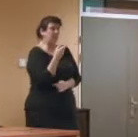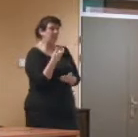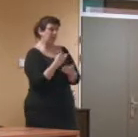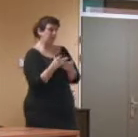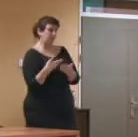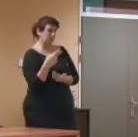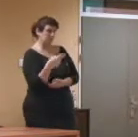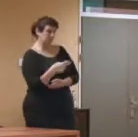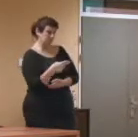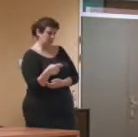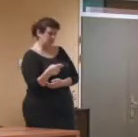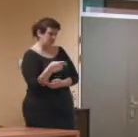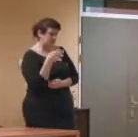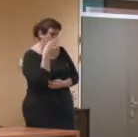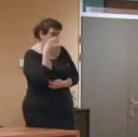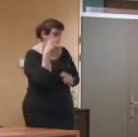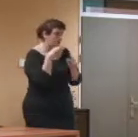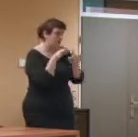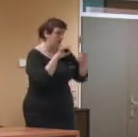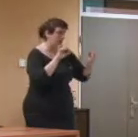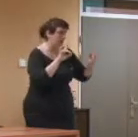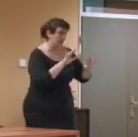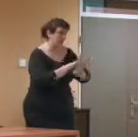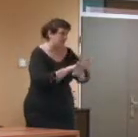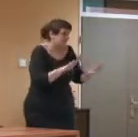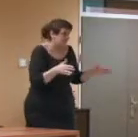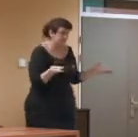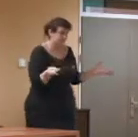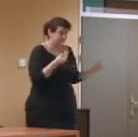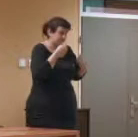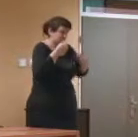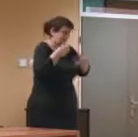En fin, hay historias de todo tipo, algunas